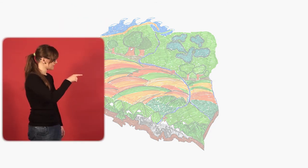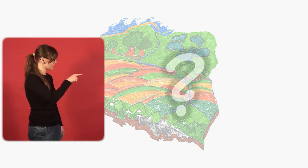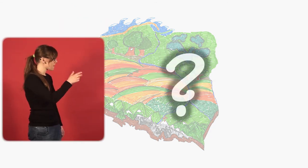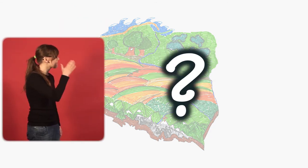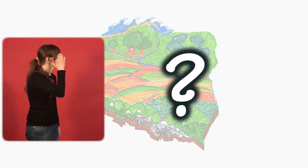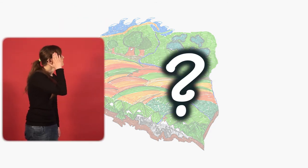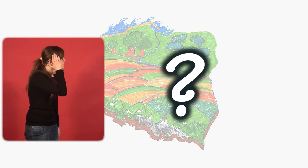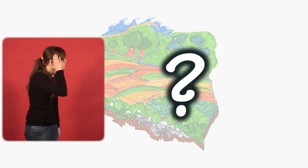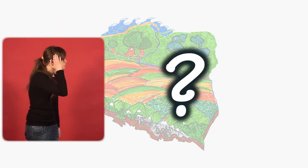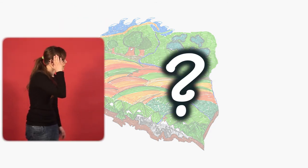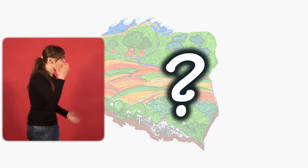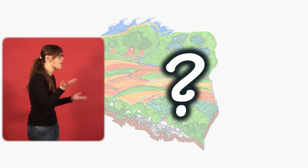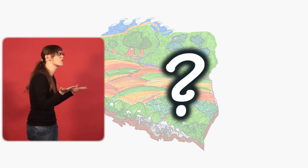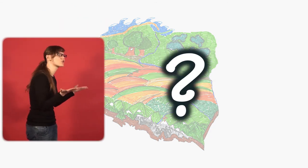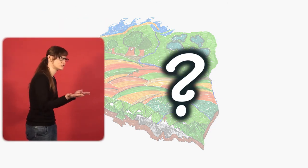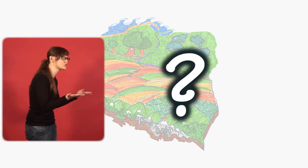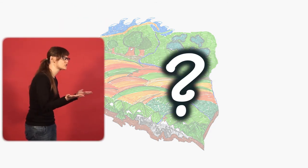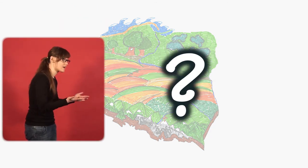Gdzie ty mieszkasz?